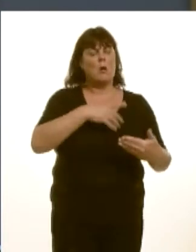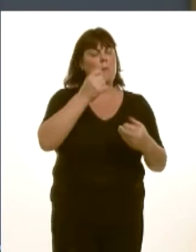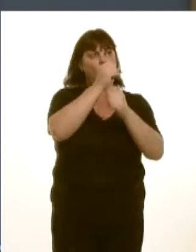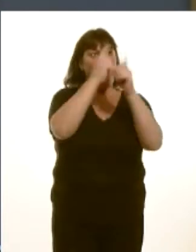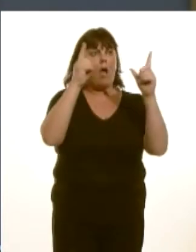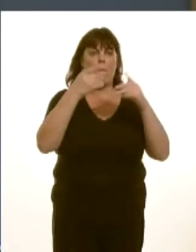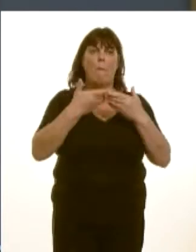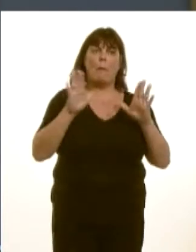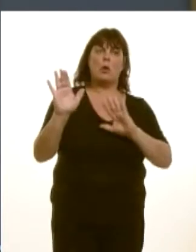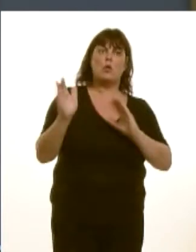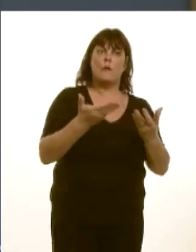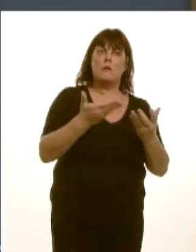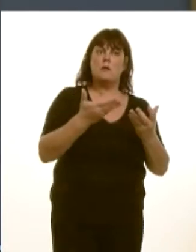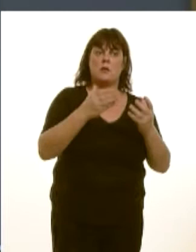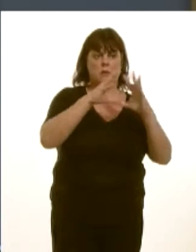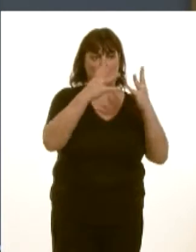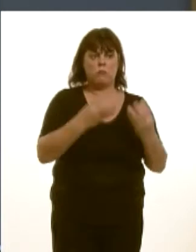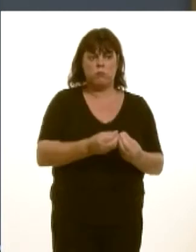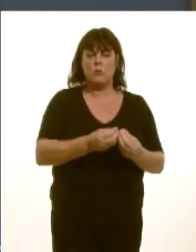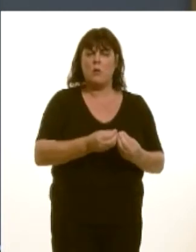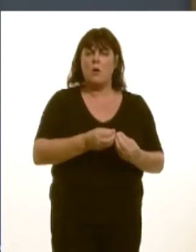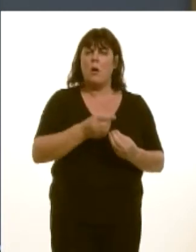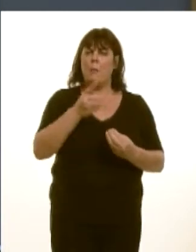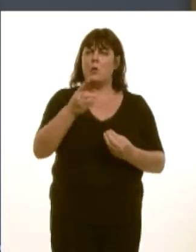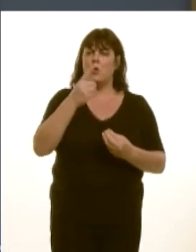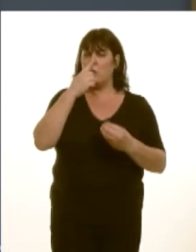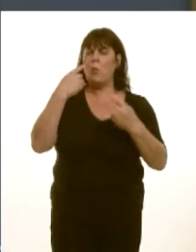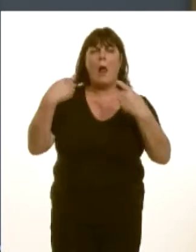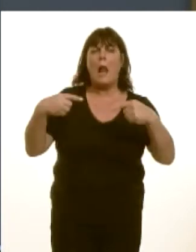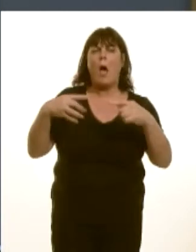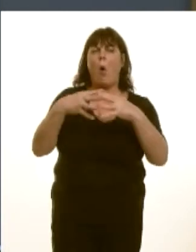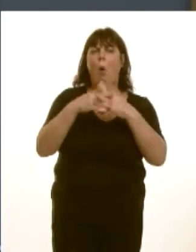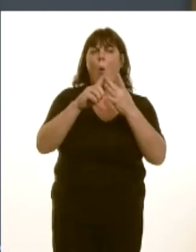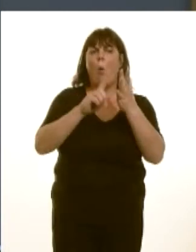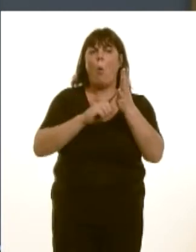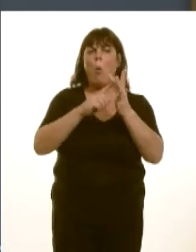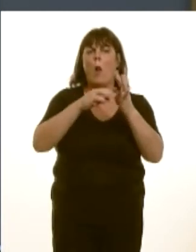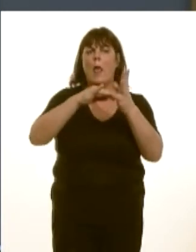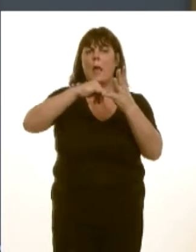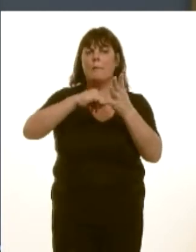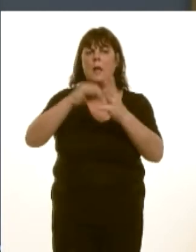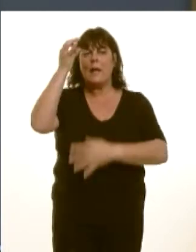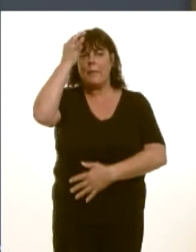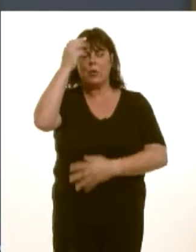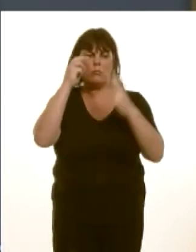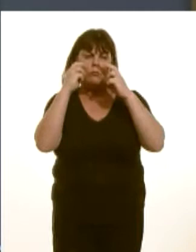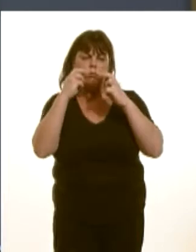a’r gwasanaethau cyhoeddus eraill yng Nghymru yn yr adroddiad a baratowyd ar eich cyfer chi fel Llywodraeth? Carwyn Jones: Nid yw hynny’n wir.